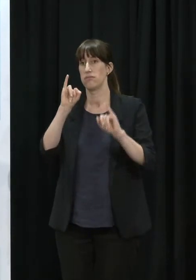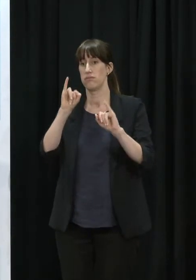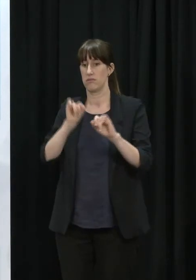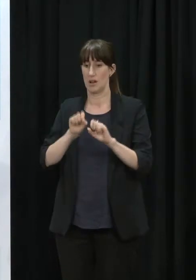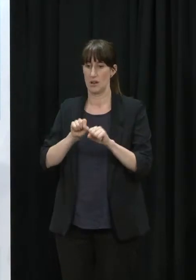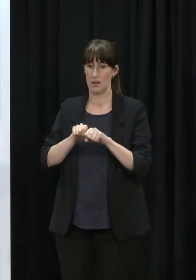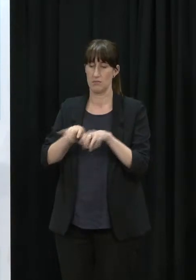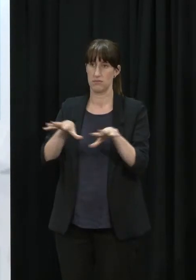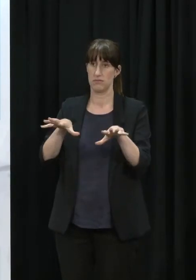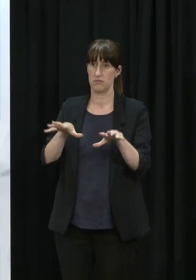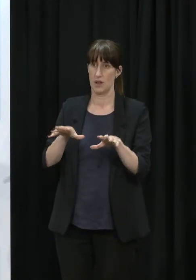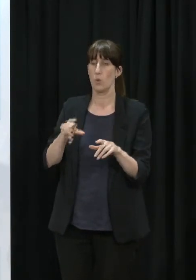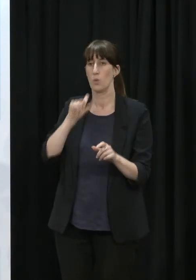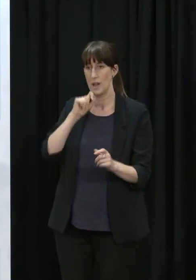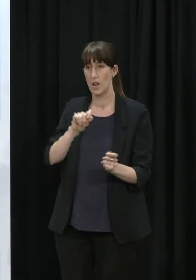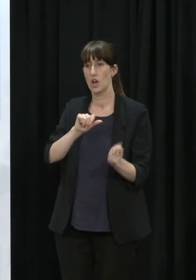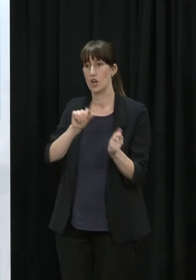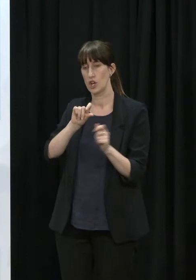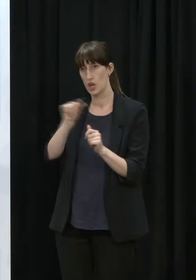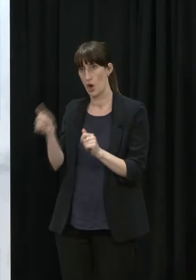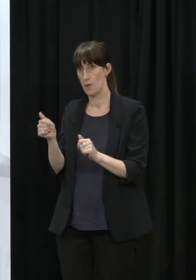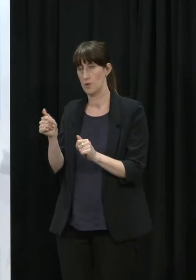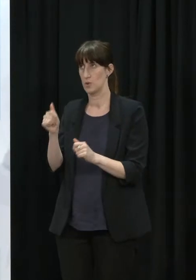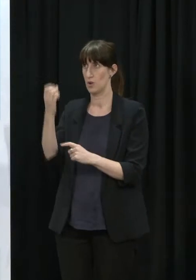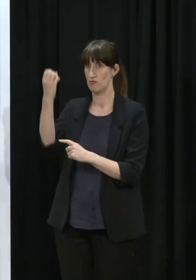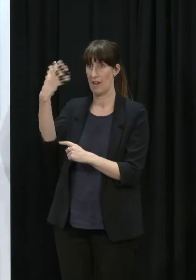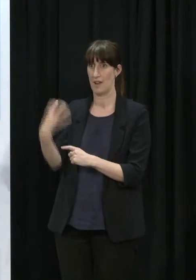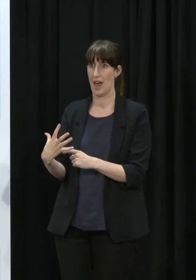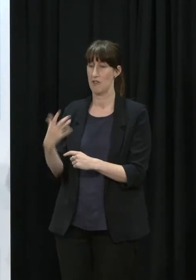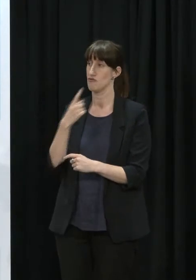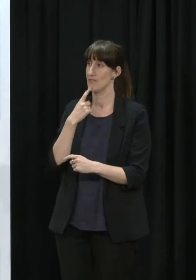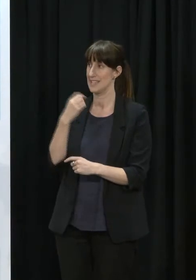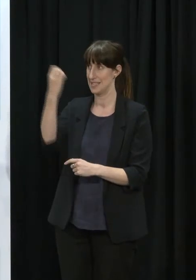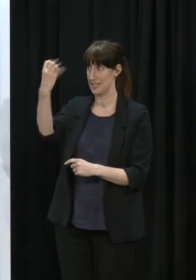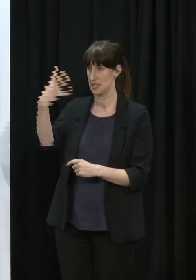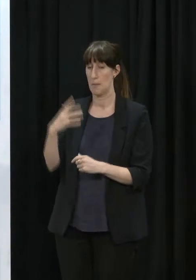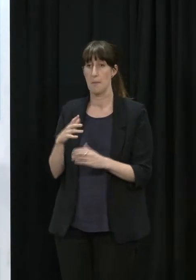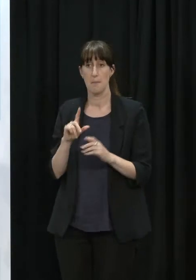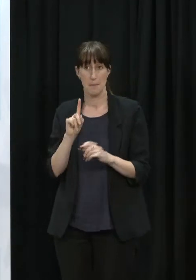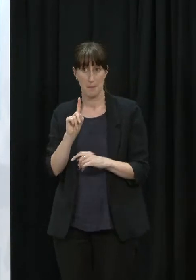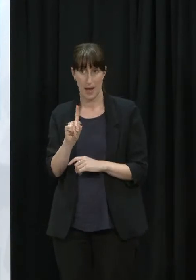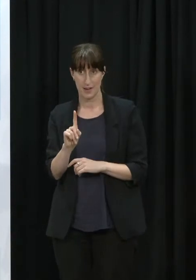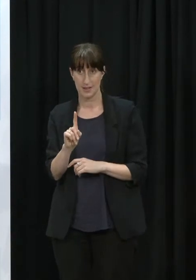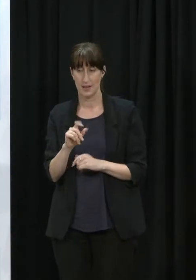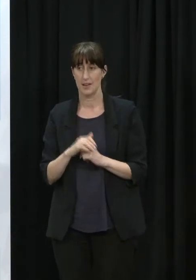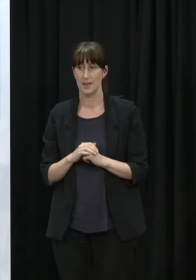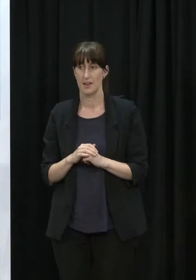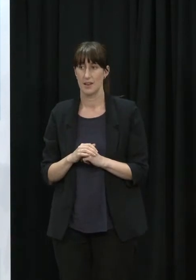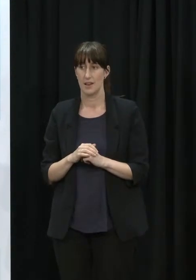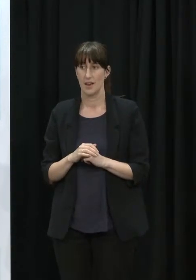panui kaore matou e pirangi kia